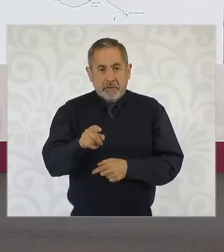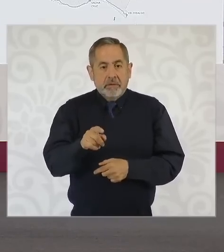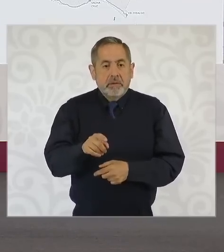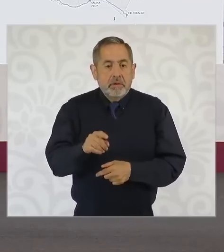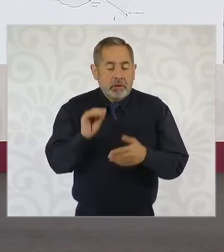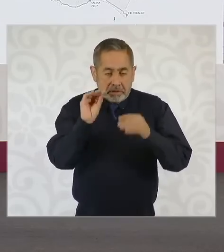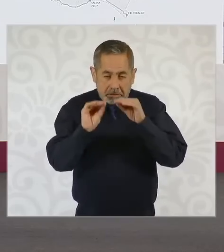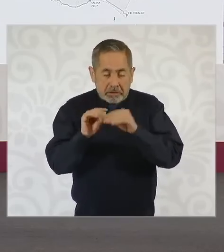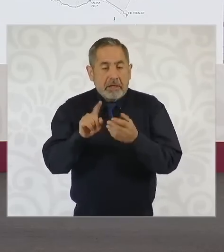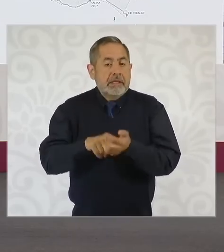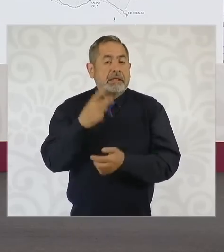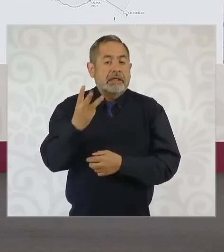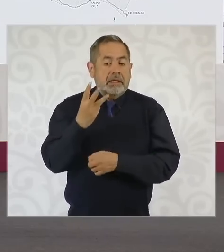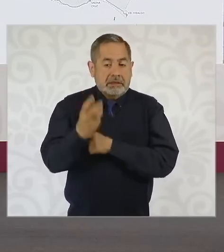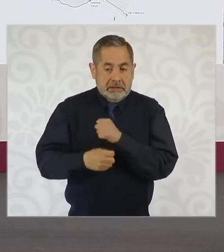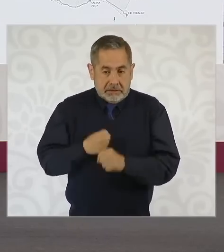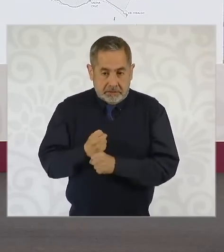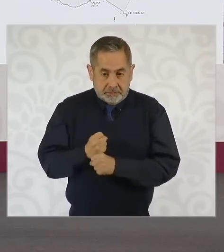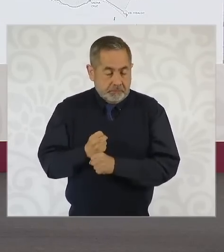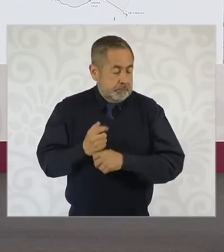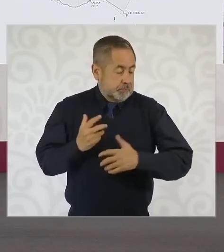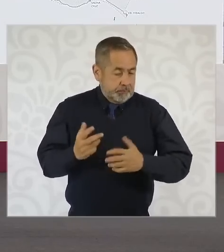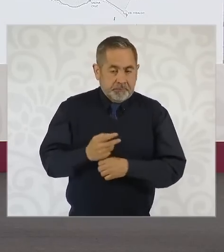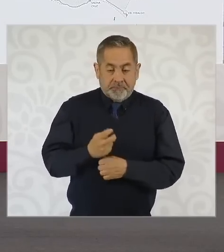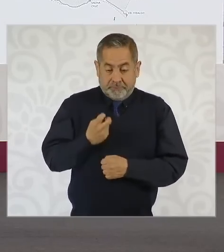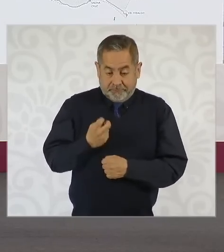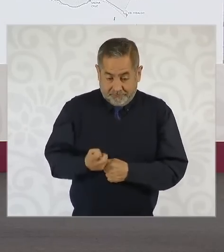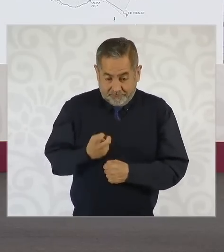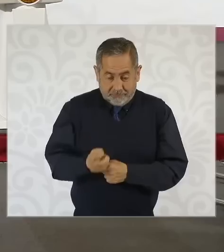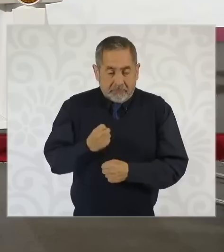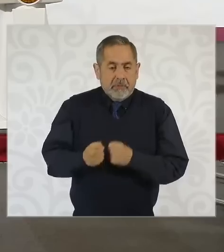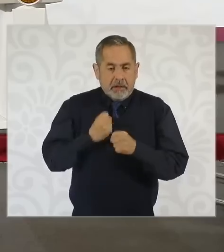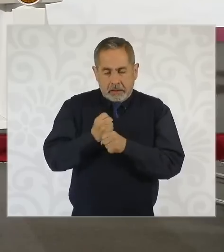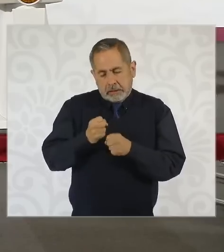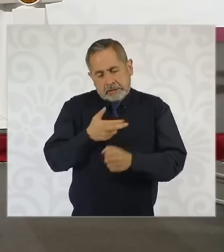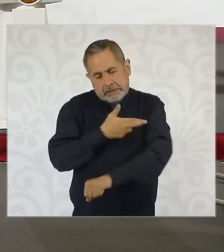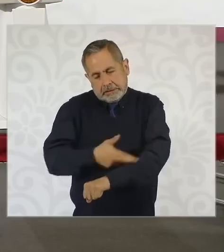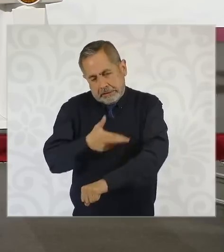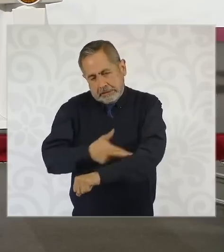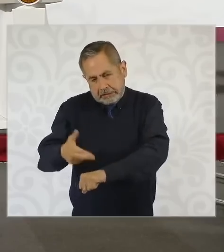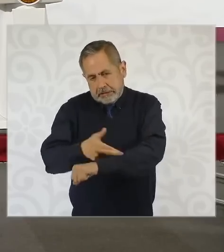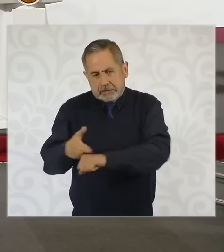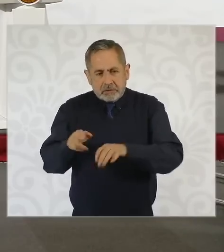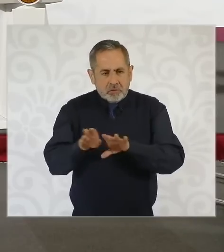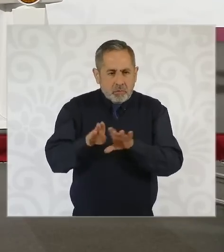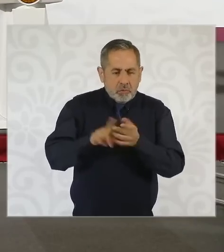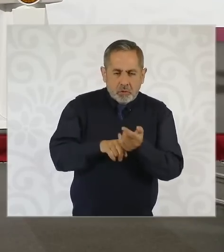años de ejecución y este año estaremos haciendo proyecto eh Ya vimos un nuevo trazo con respecto